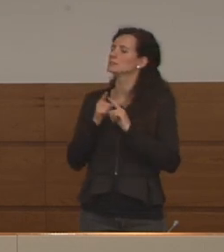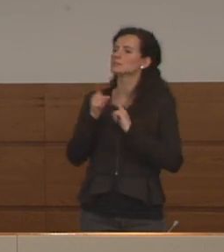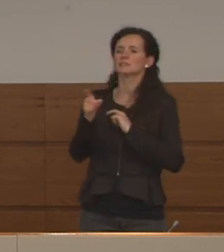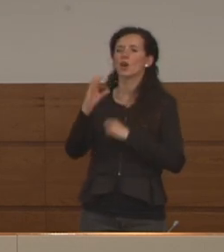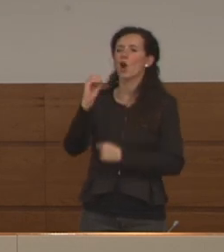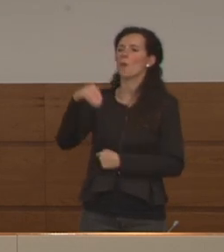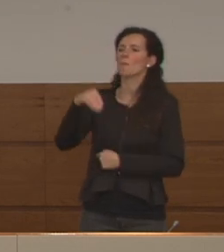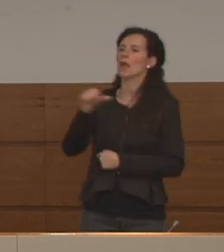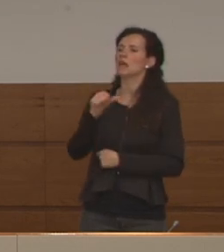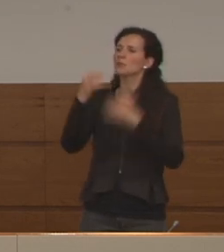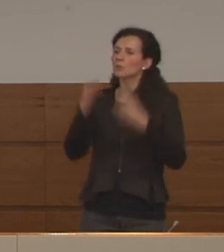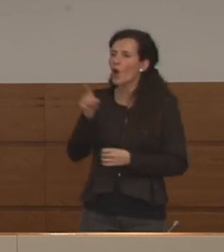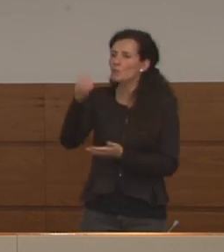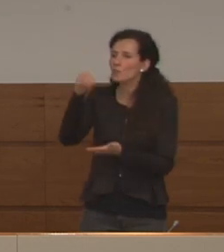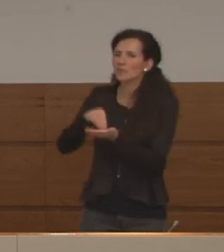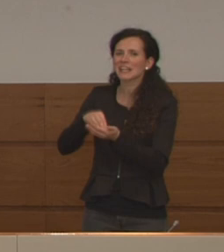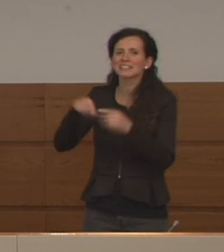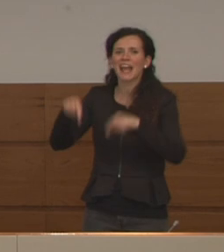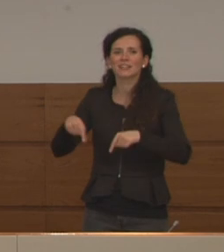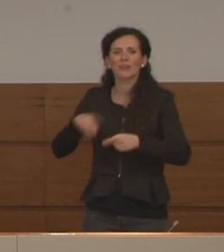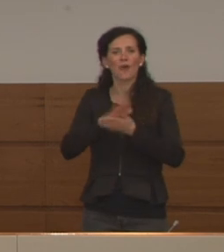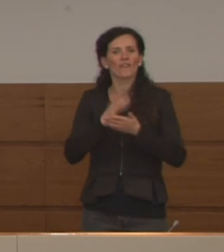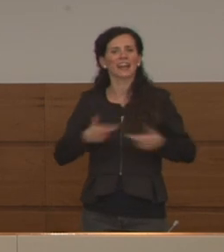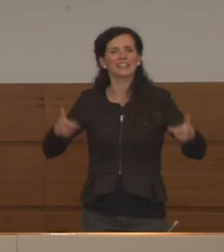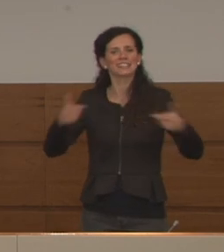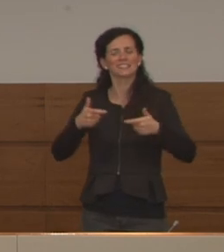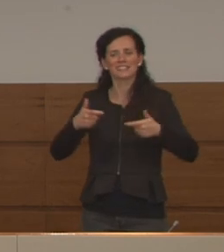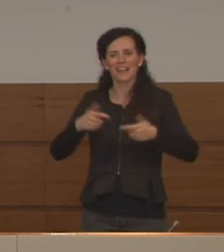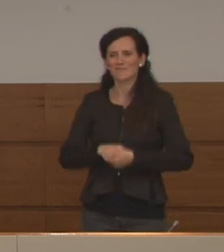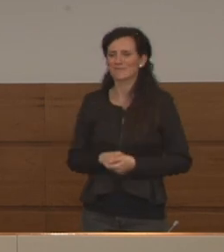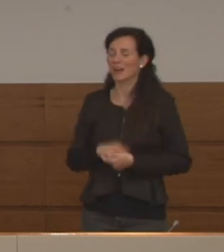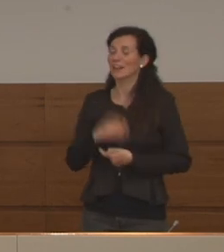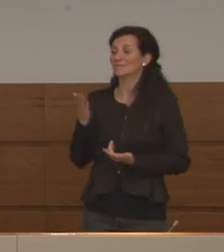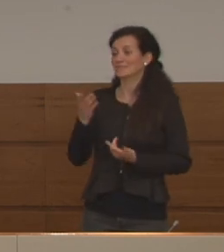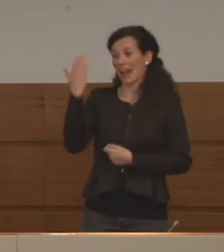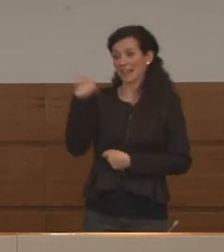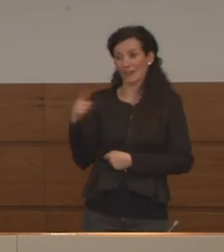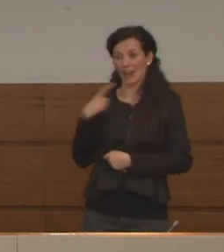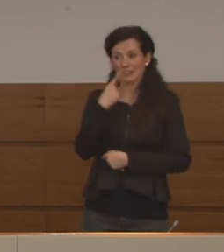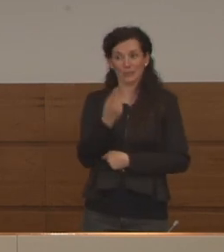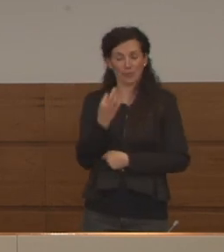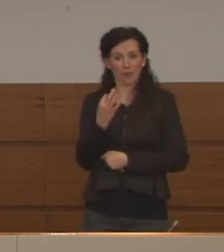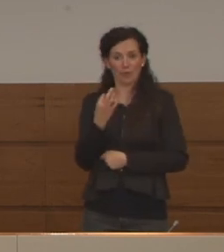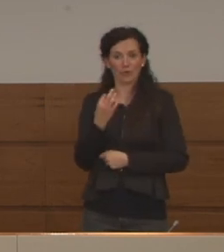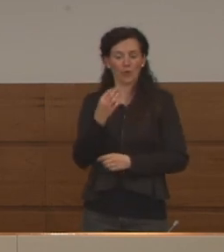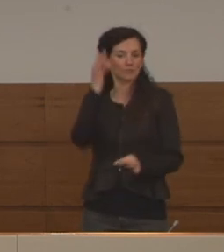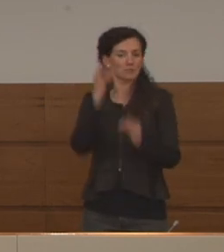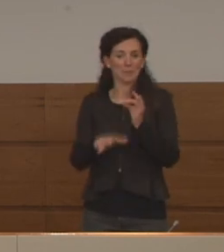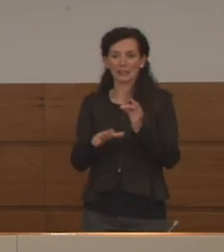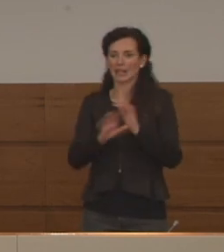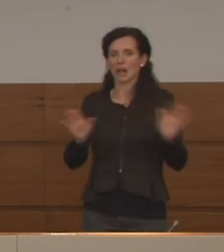in conferenza stampa. L'altra volta lei ha parlato di un effetto più mediatico che altro delle dichiarazioni di Trump. Quello che le